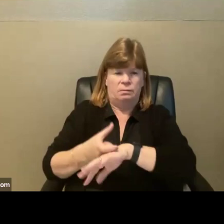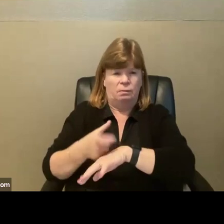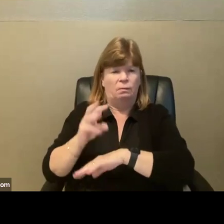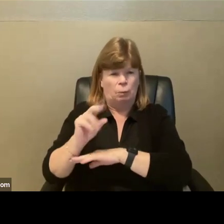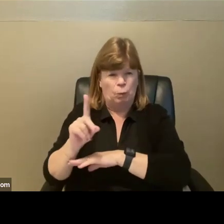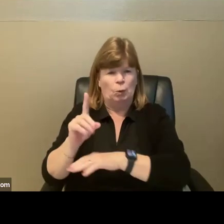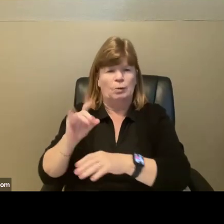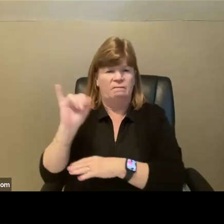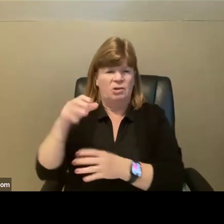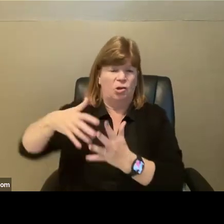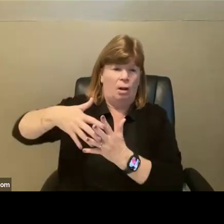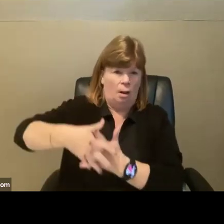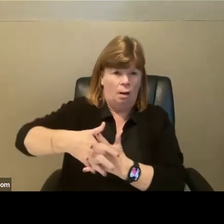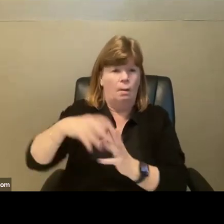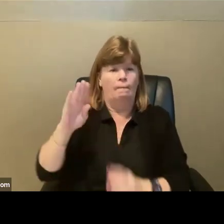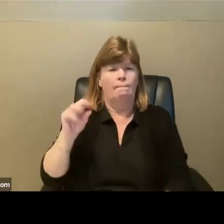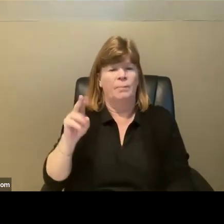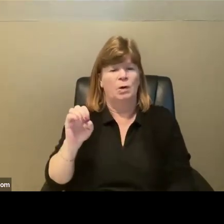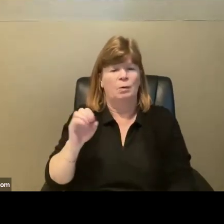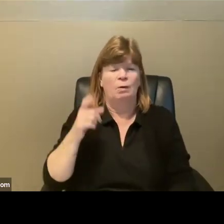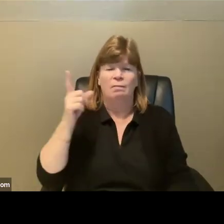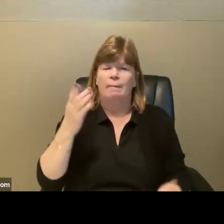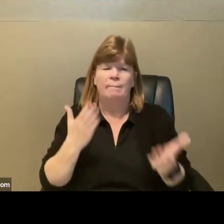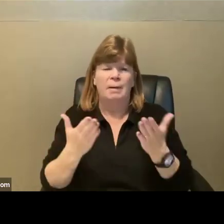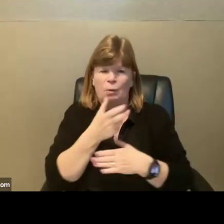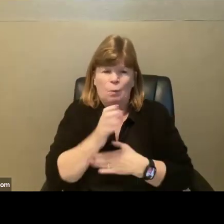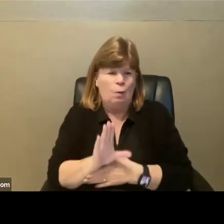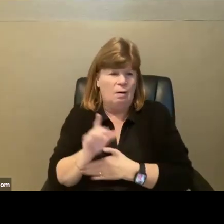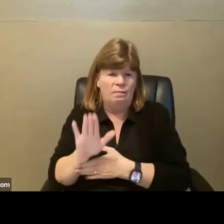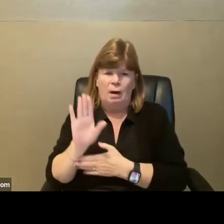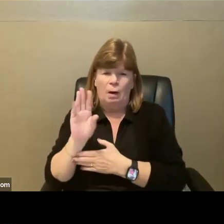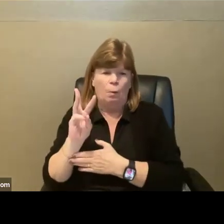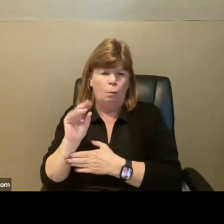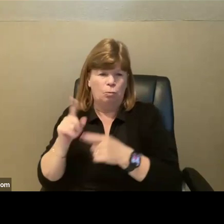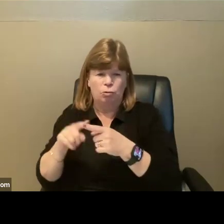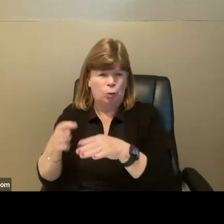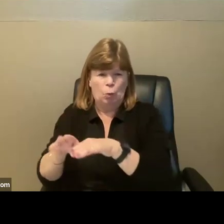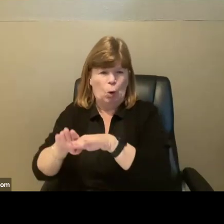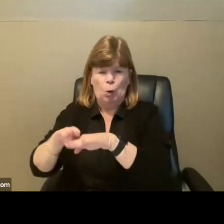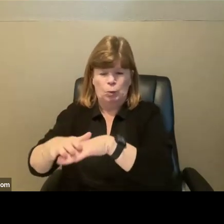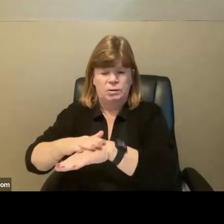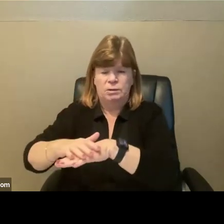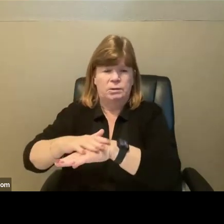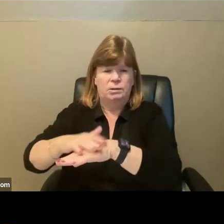el hueso, es posible que no quieran que la herida se cierre hasta que la infección se haya eliminado.